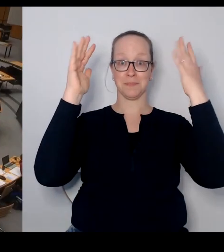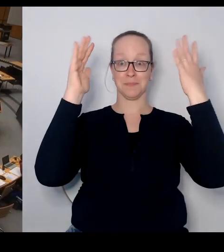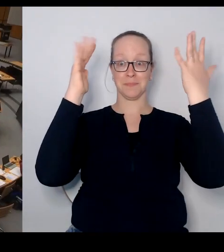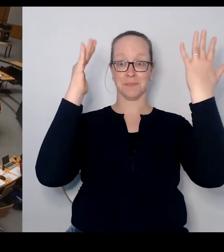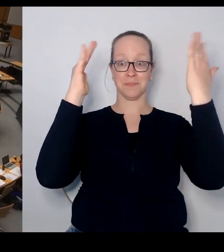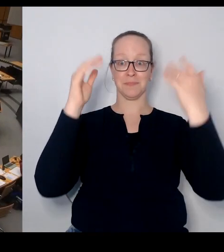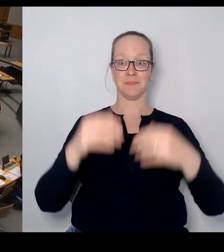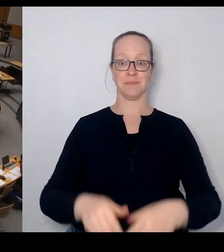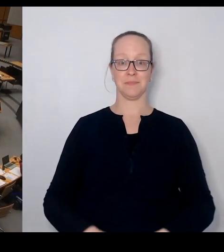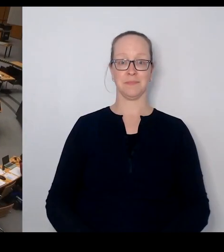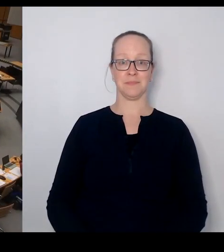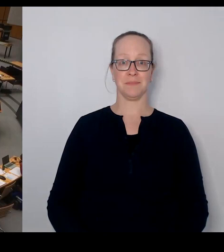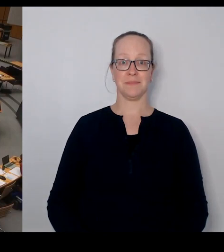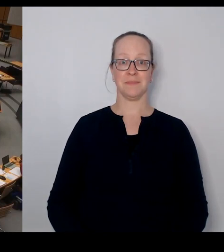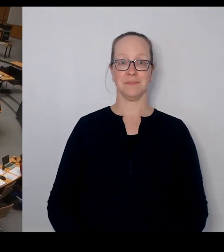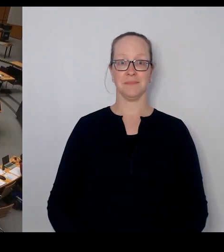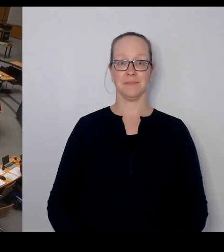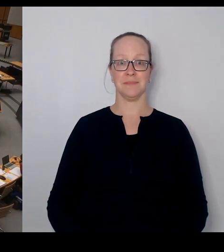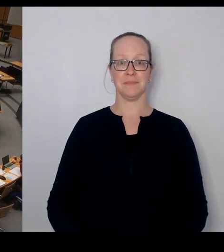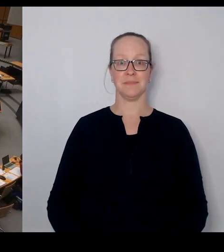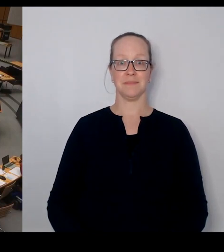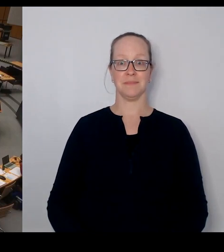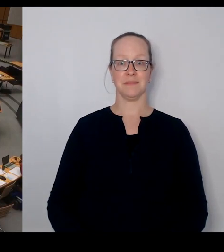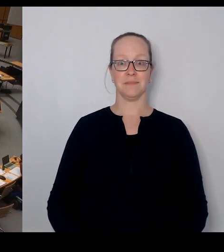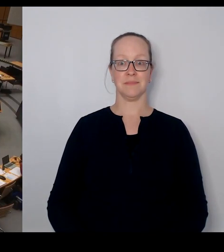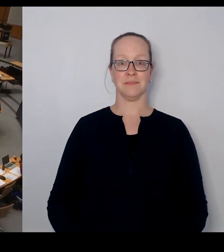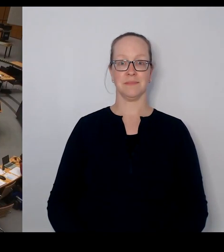Für die Linksfraktion hat die Kollegin Gennburg das Wort.